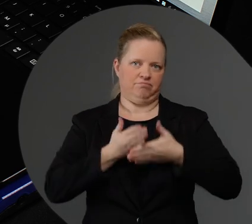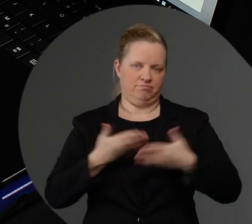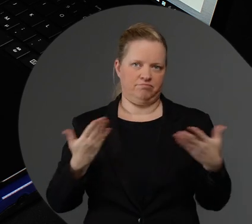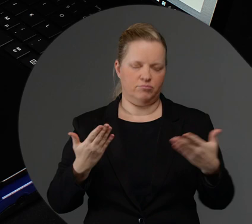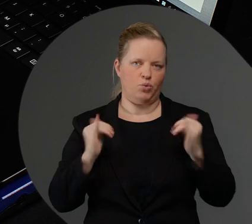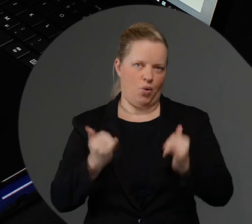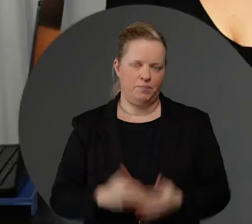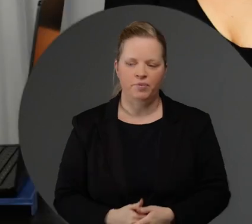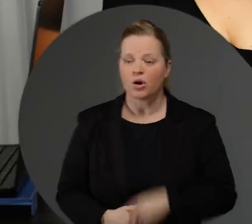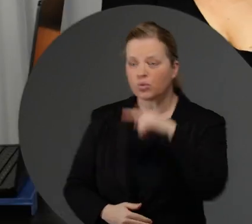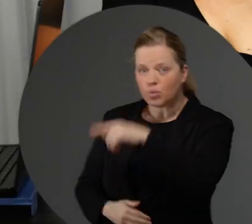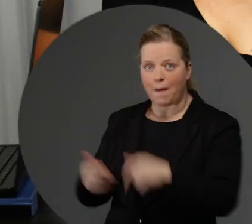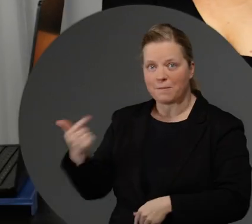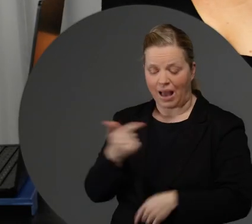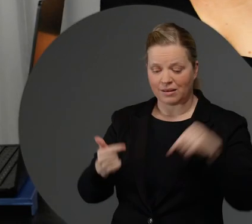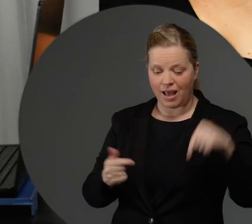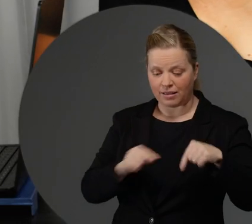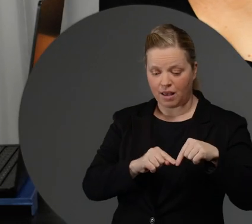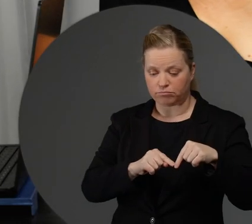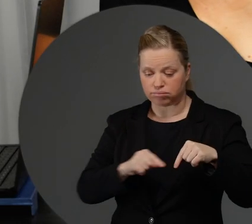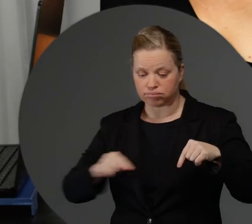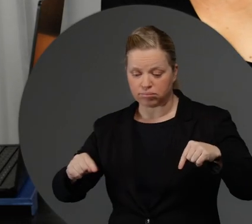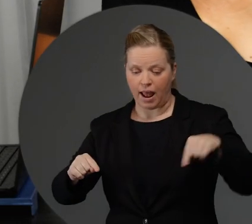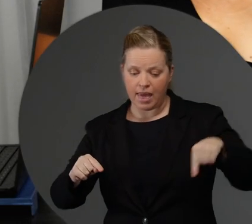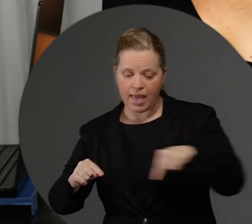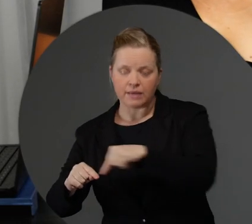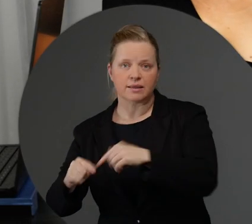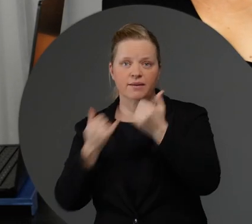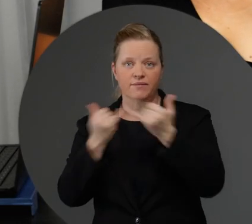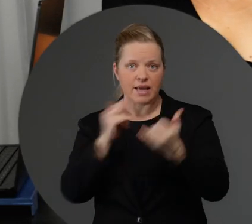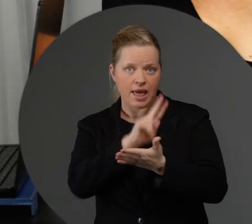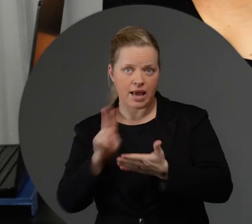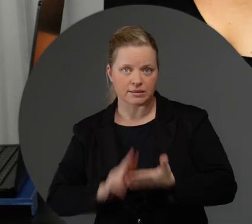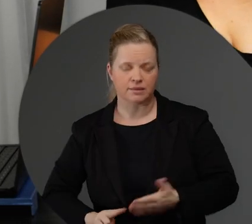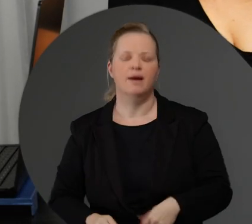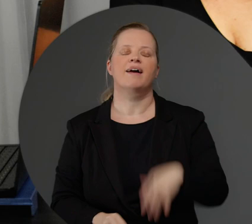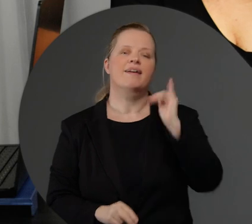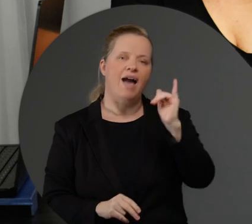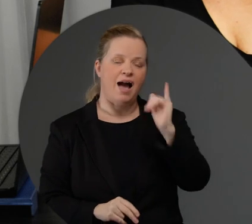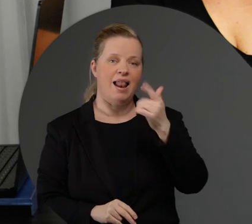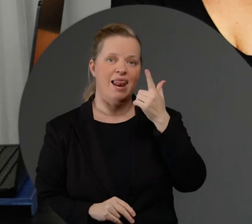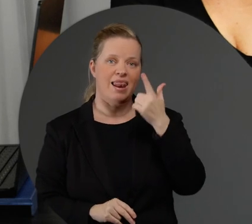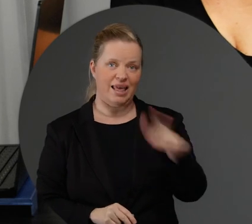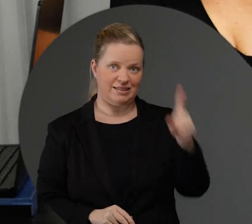Und du liest mit beiden Händen? Genau, ich lese, also der linke Zeigefinger, den benutze